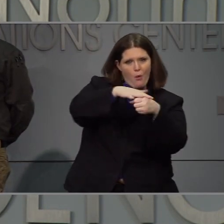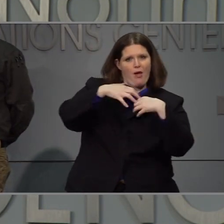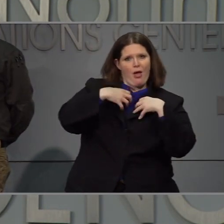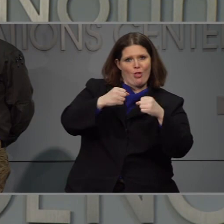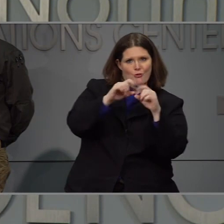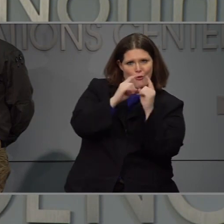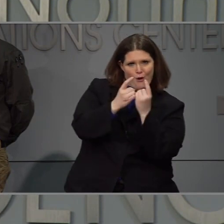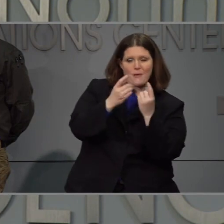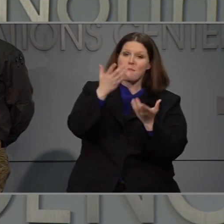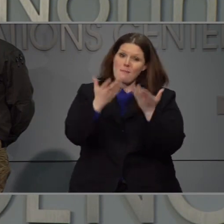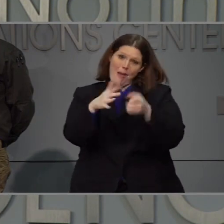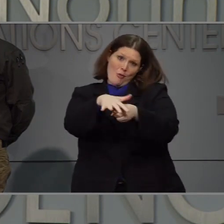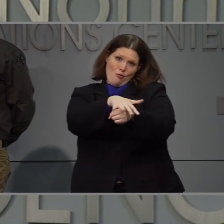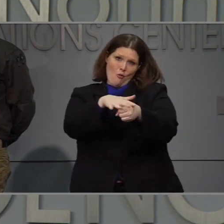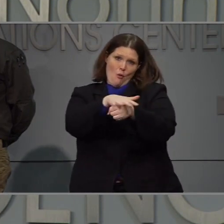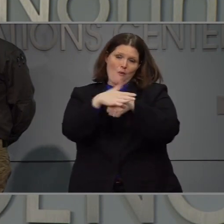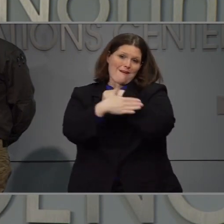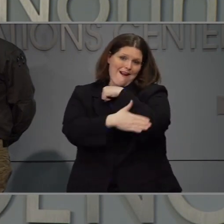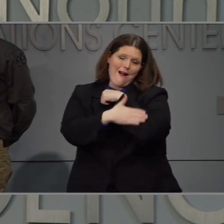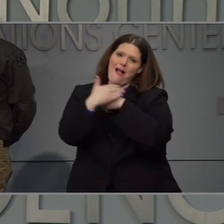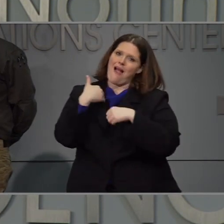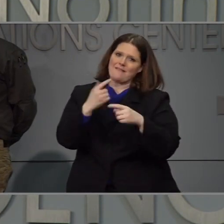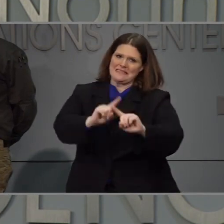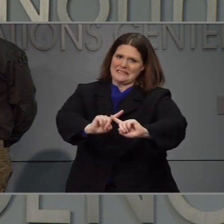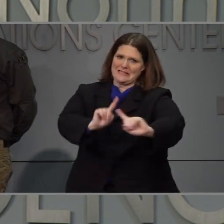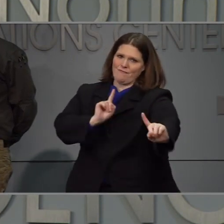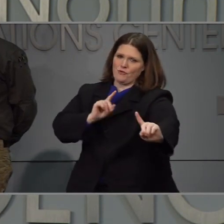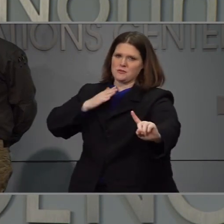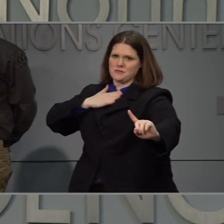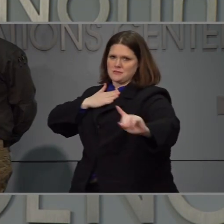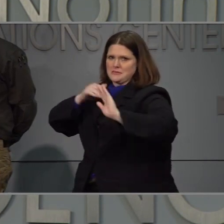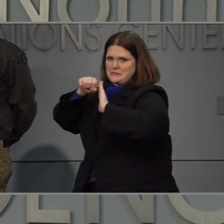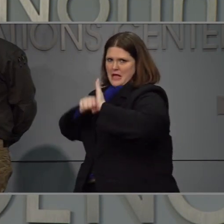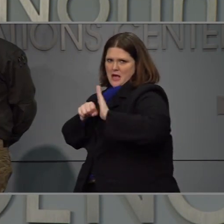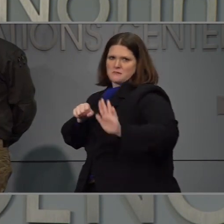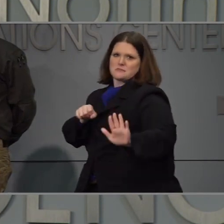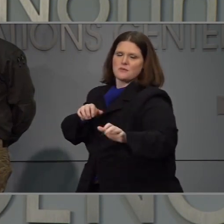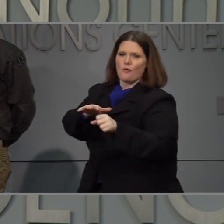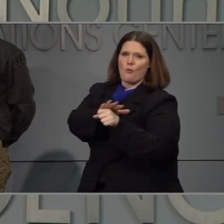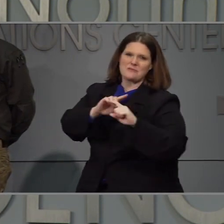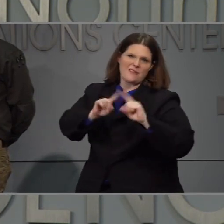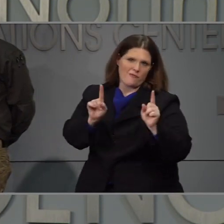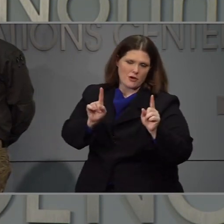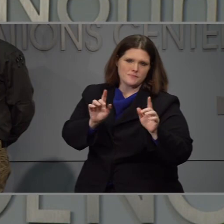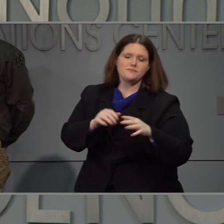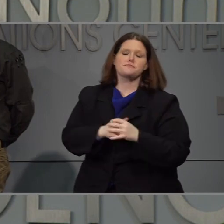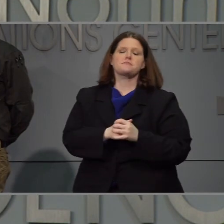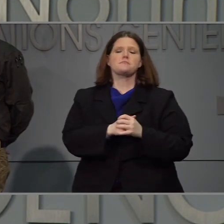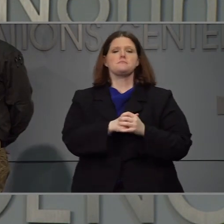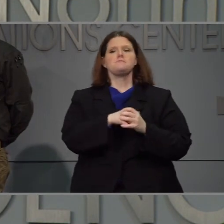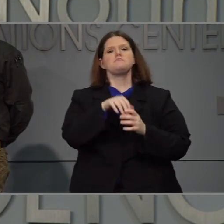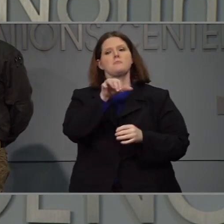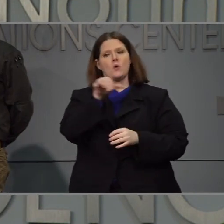Ellos están en contacto con los departamentos de salud no caral